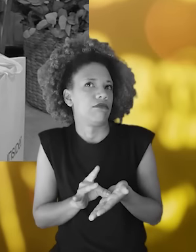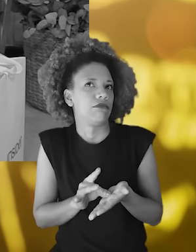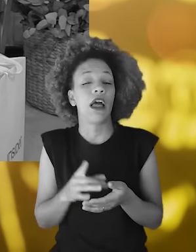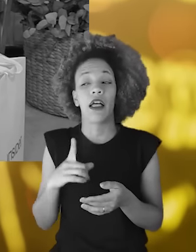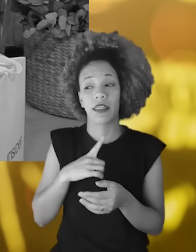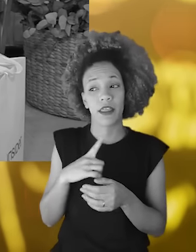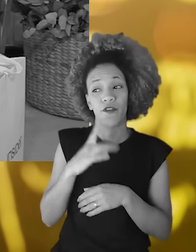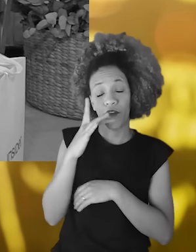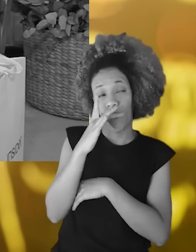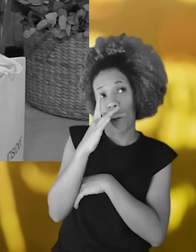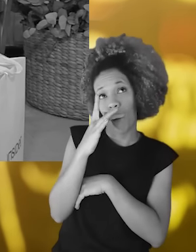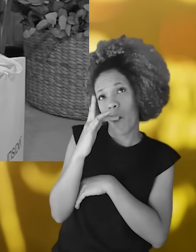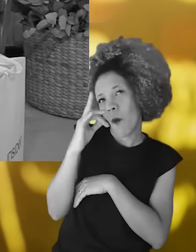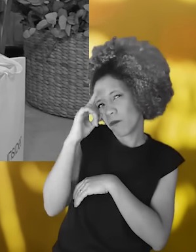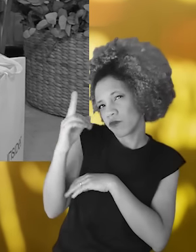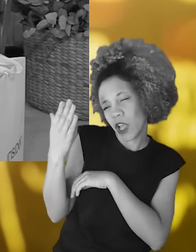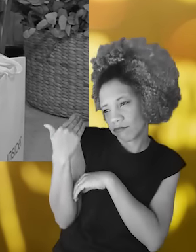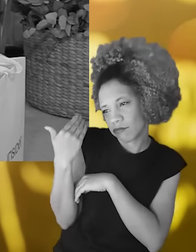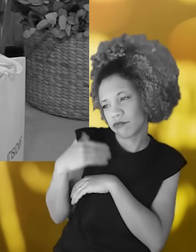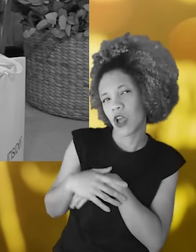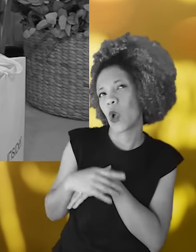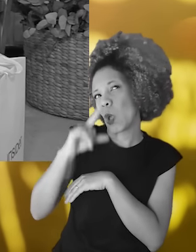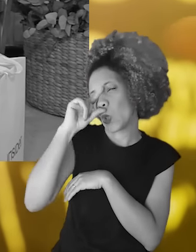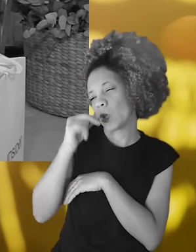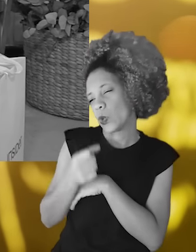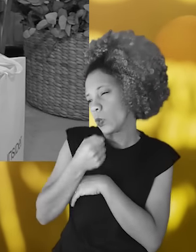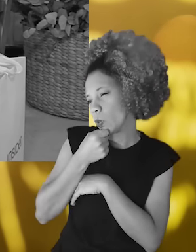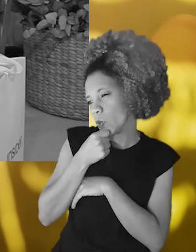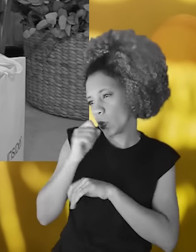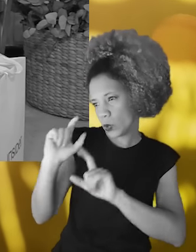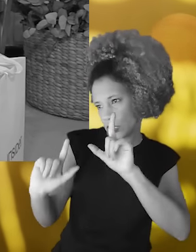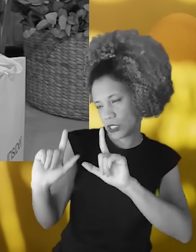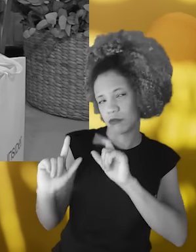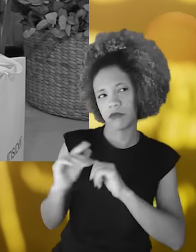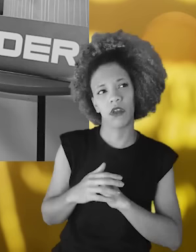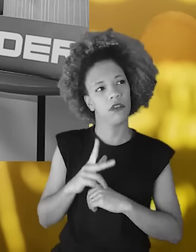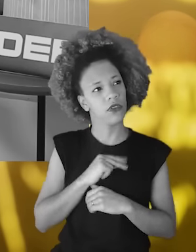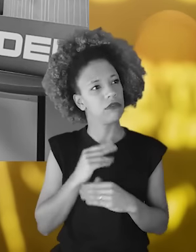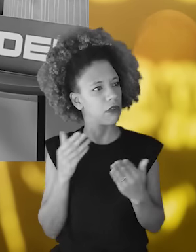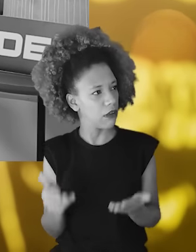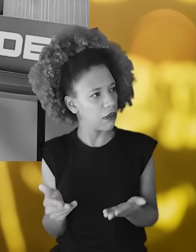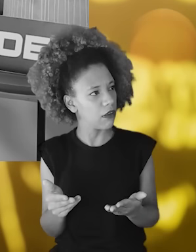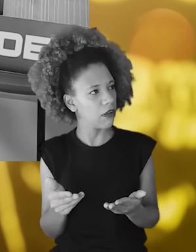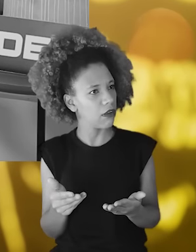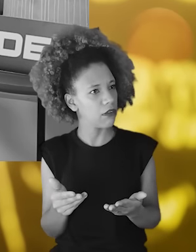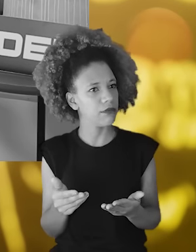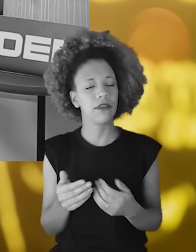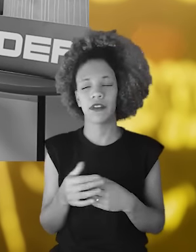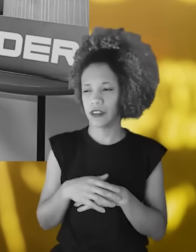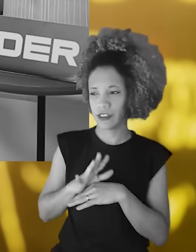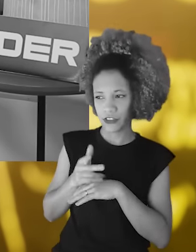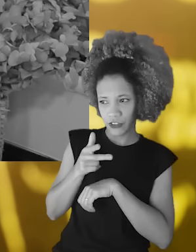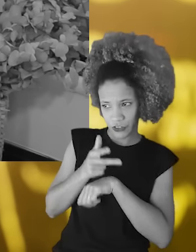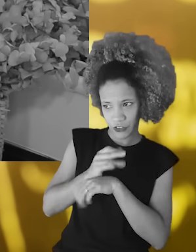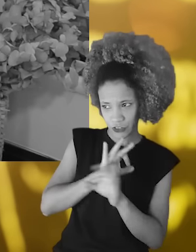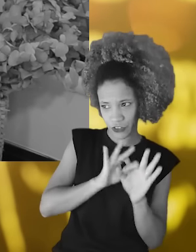acho teve uma que ele ficou muito nervoso foi do Luciano hul eu acho quando ele porque ele falou caramba o cara tá aqui quer você viu essa esse vídeo sim mas eu queria que você